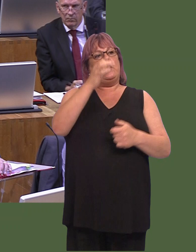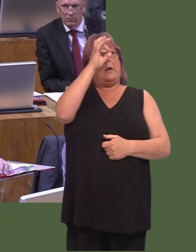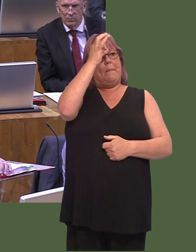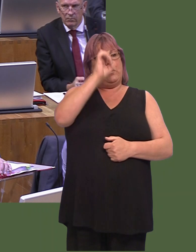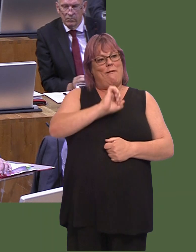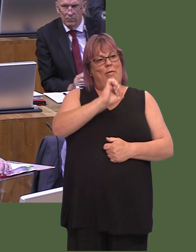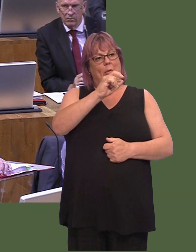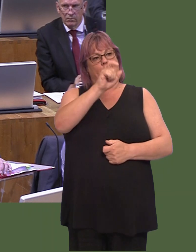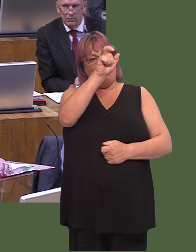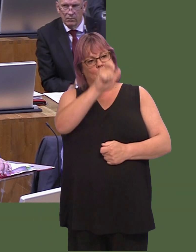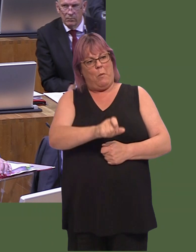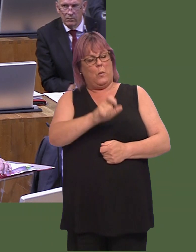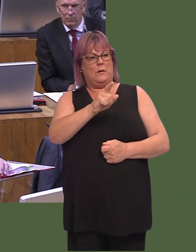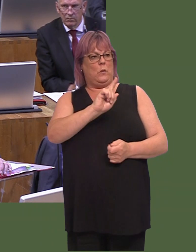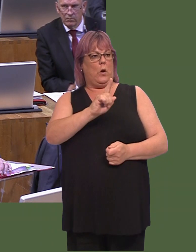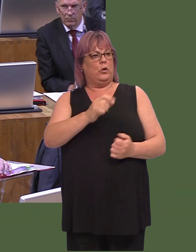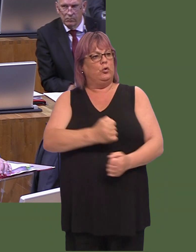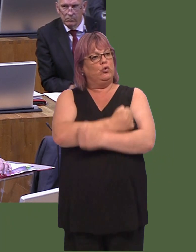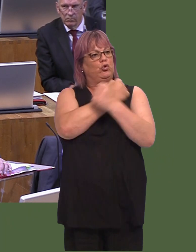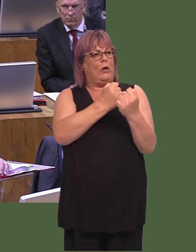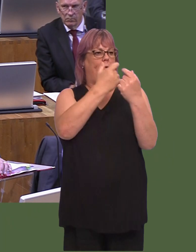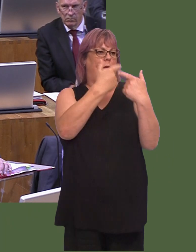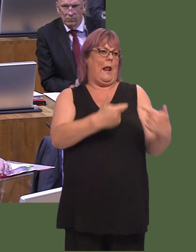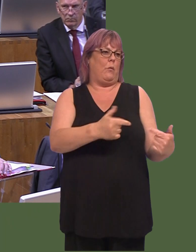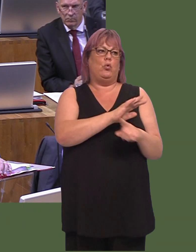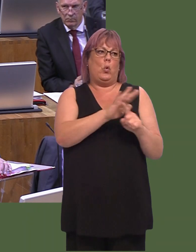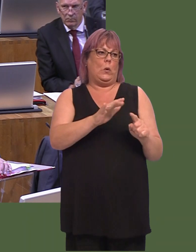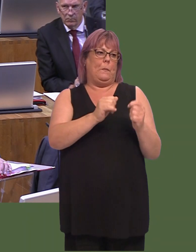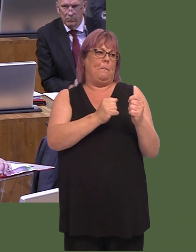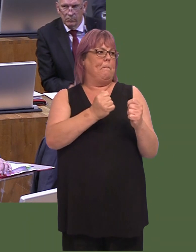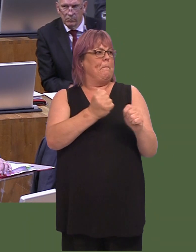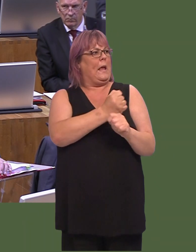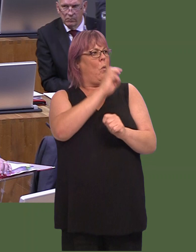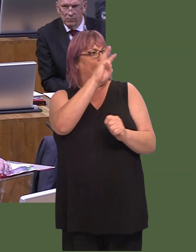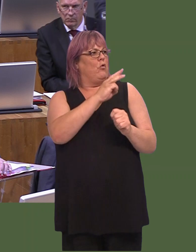Mae'n hollbwysig hefyd i ystyried pa fath o fframwaith deddfwriaethol a ddylai fod,